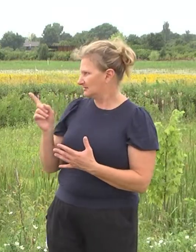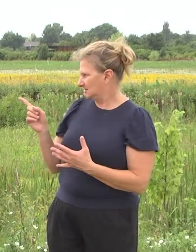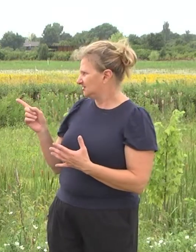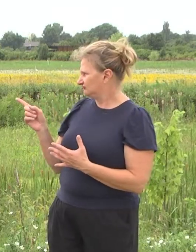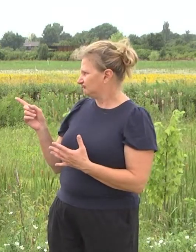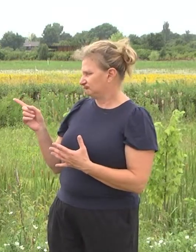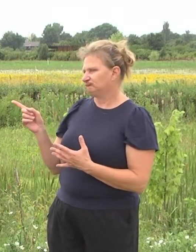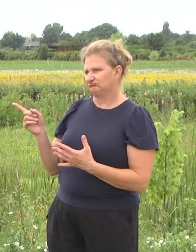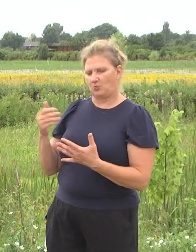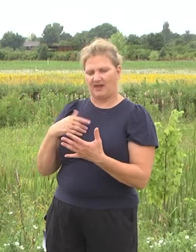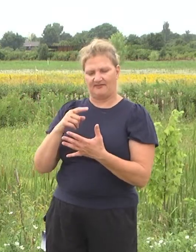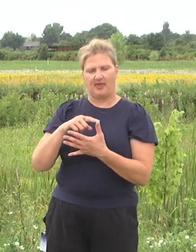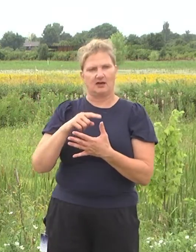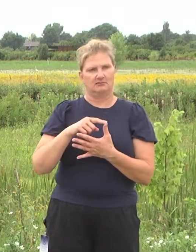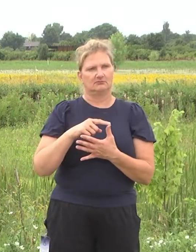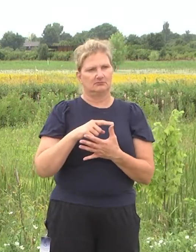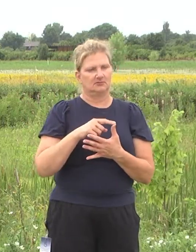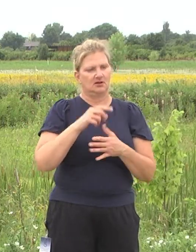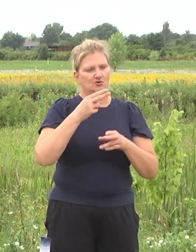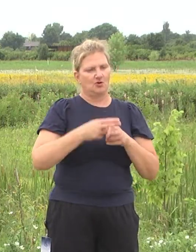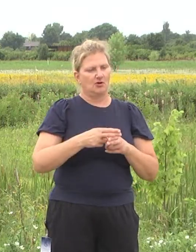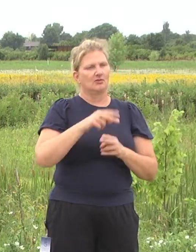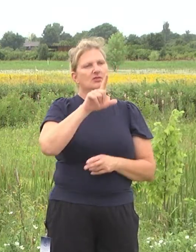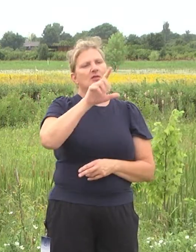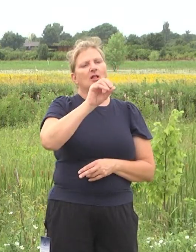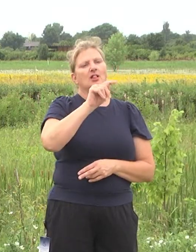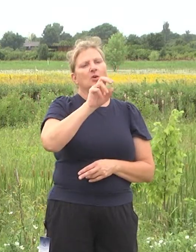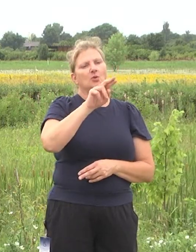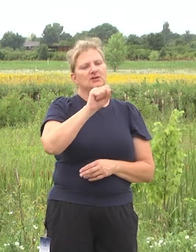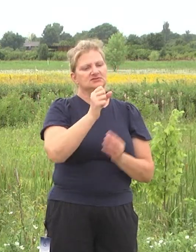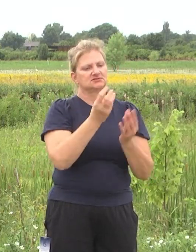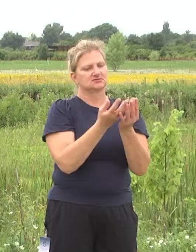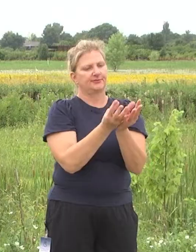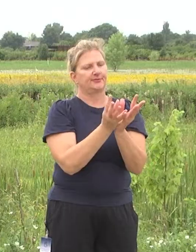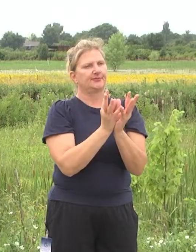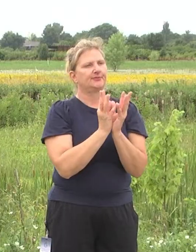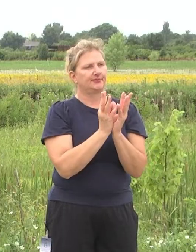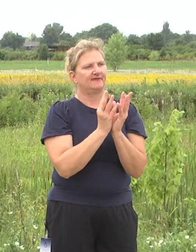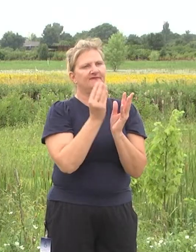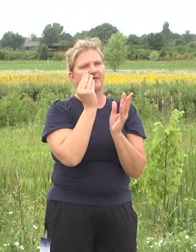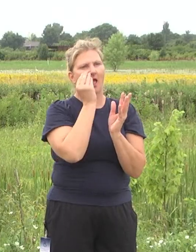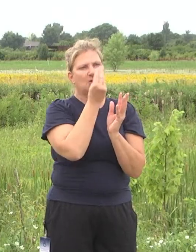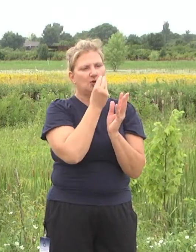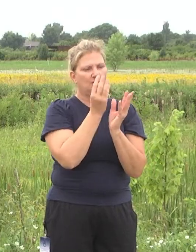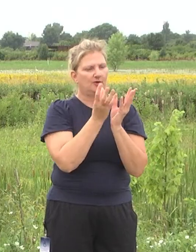basó en la flor de loto que se puede ver por todo el sitio. El